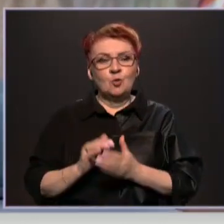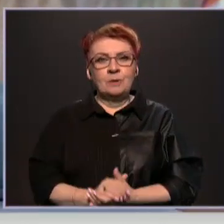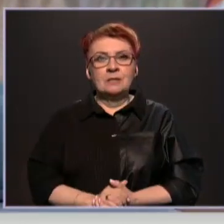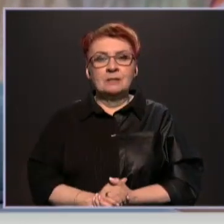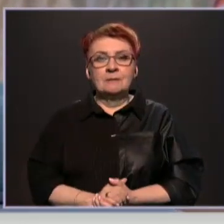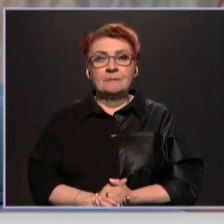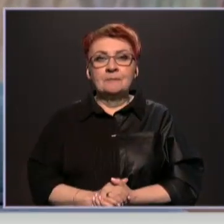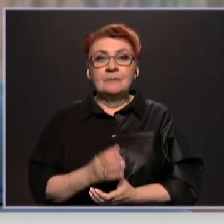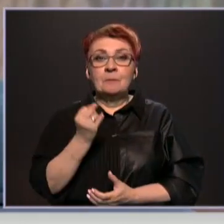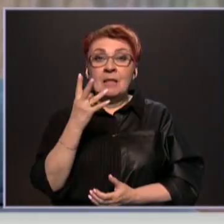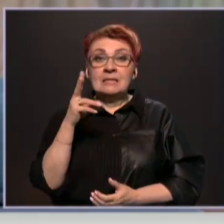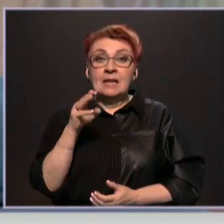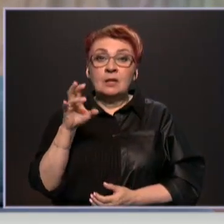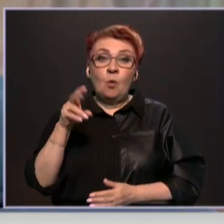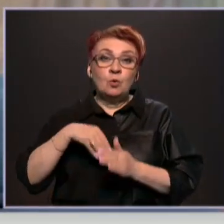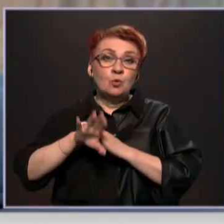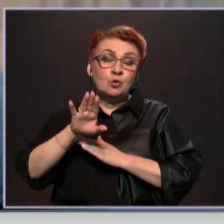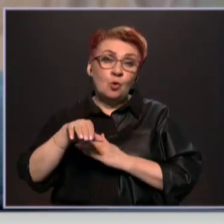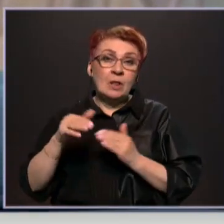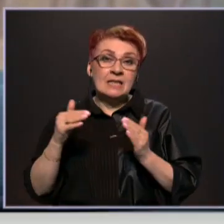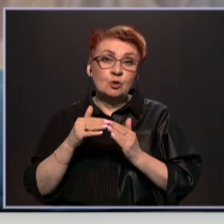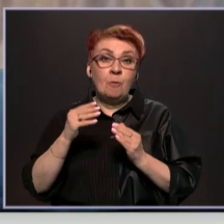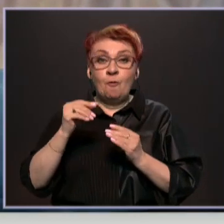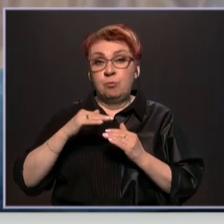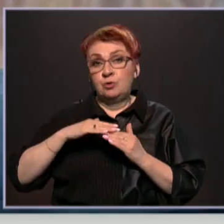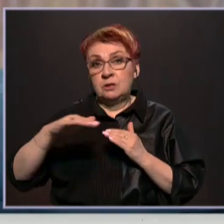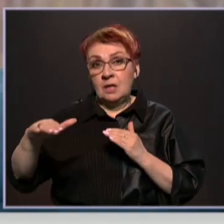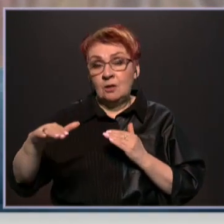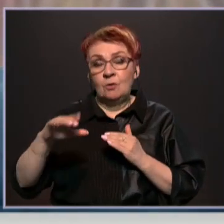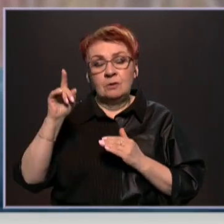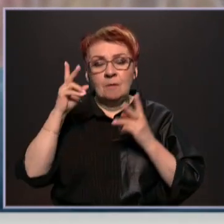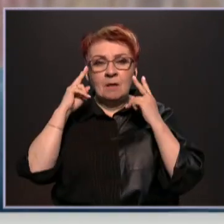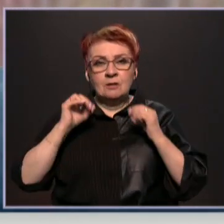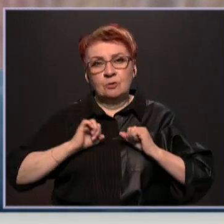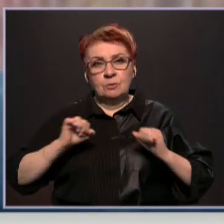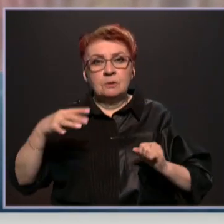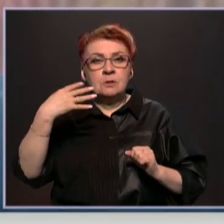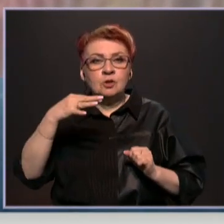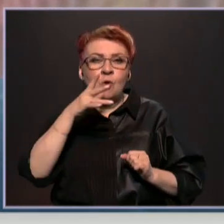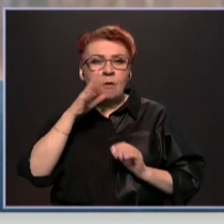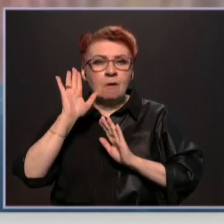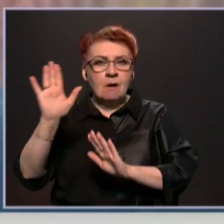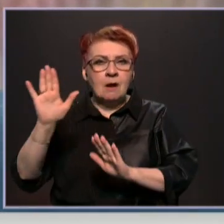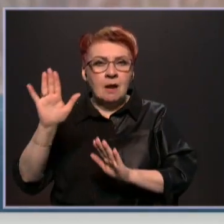в 15 лет Он ушел из дома в пустыню там провел в монашеских подвигах 40 лет питаясь только дикими